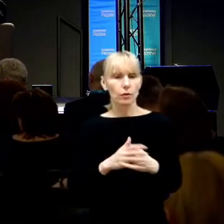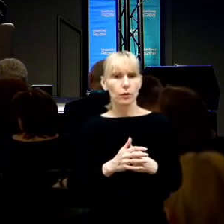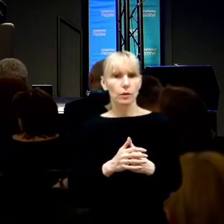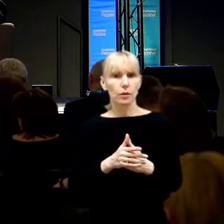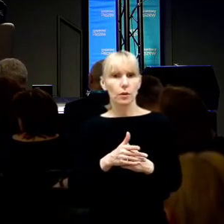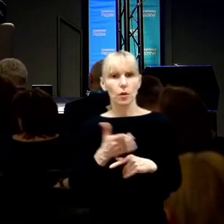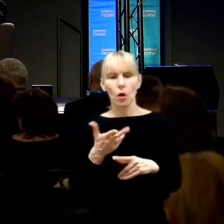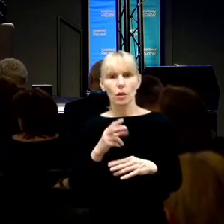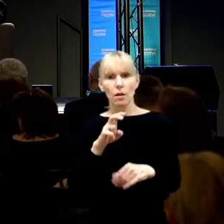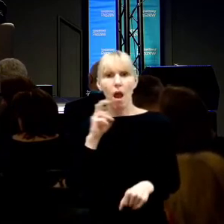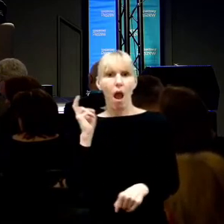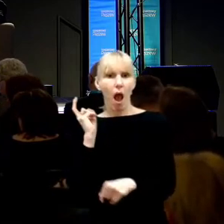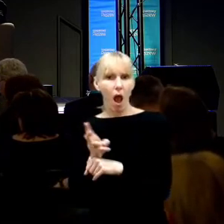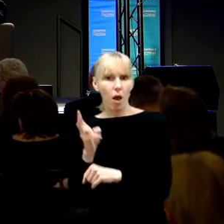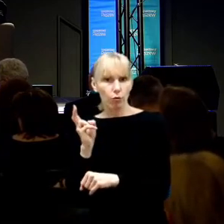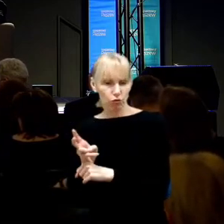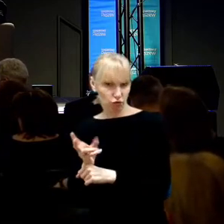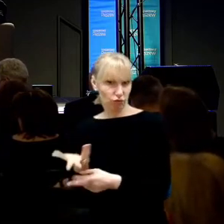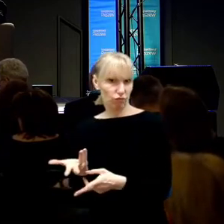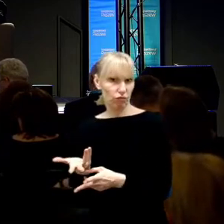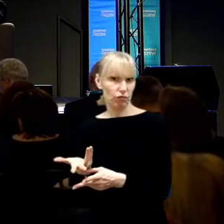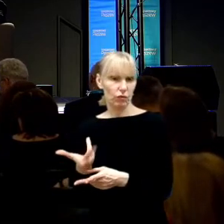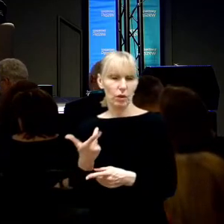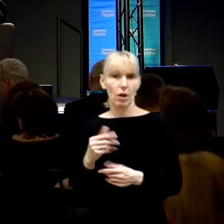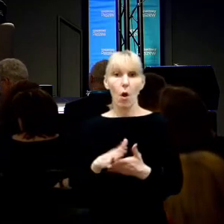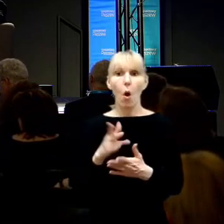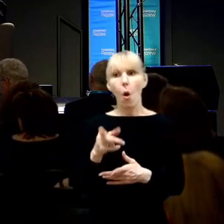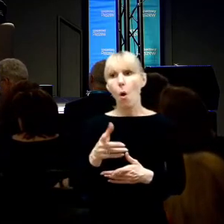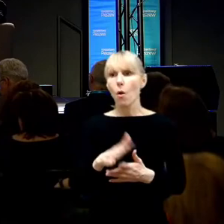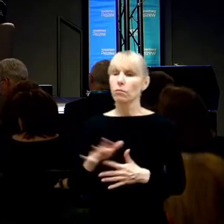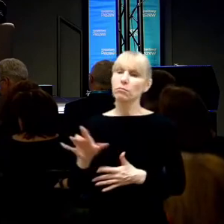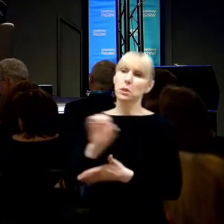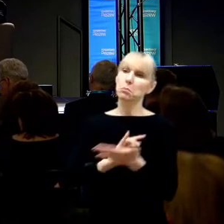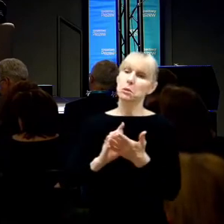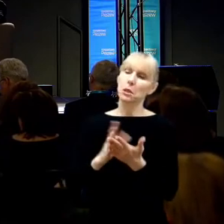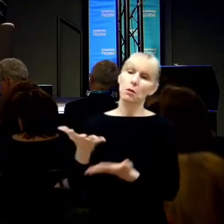że gmina przyjdzie, powie mam fajny teren i po prostu jesteśmy w stanie